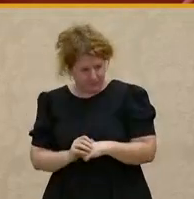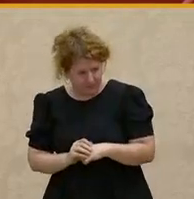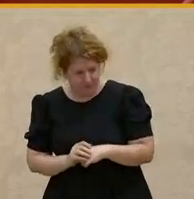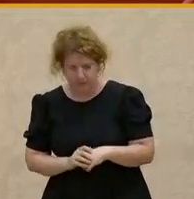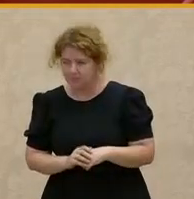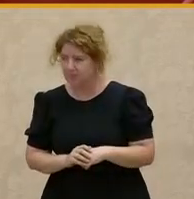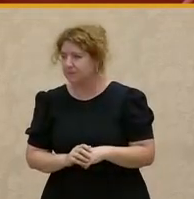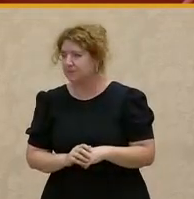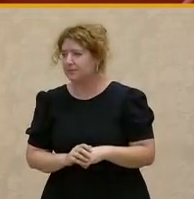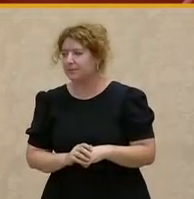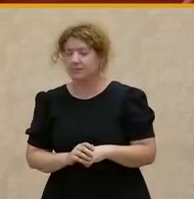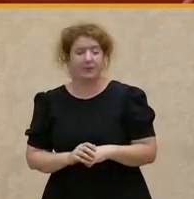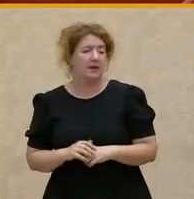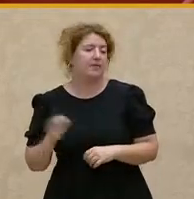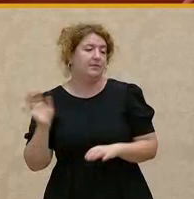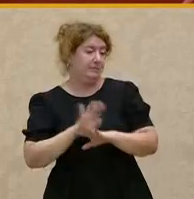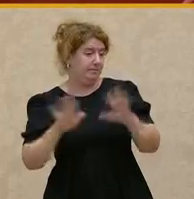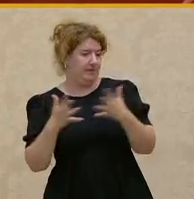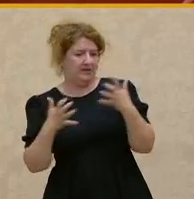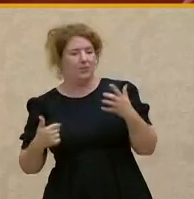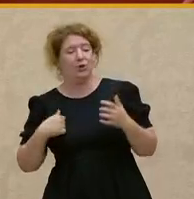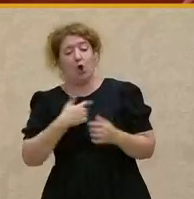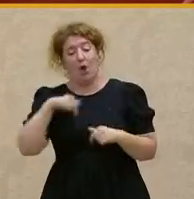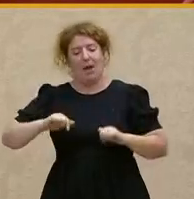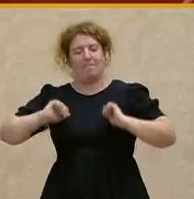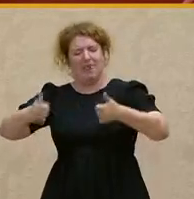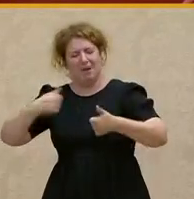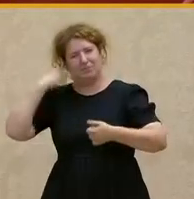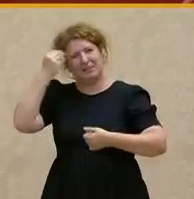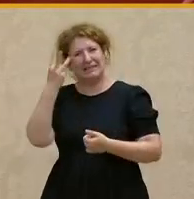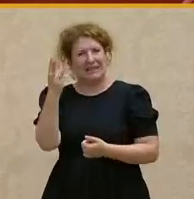Hay tres palabras con las que yo quería haber empezado esto, que es resignación,